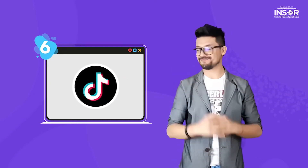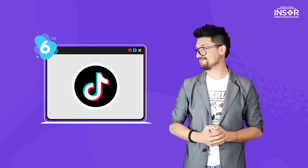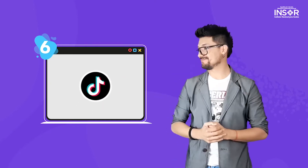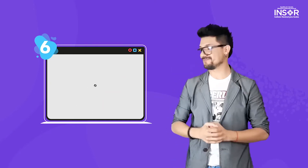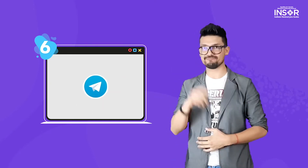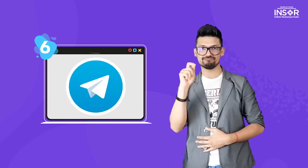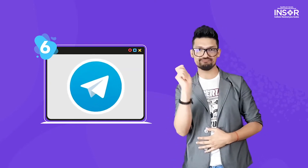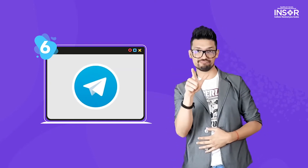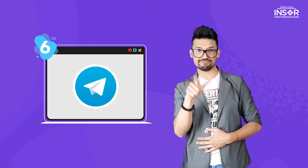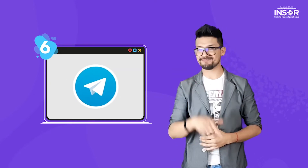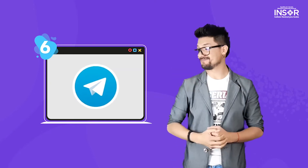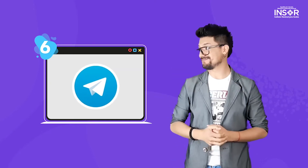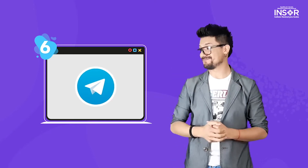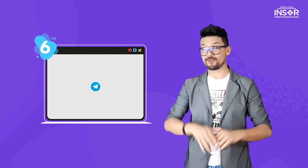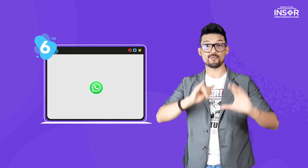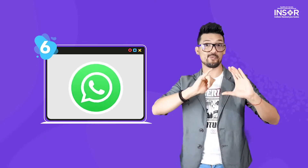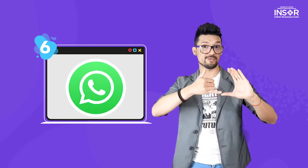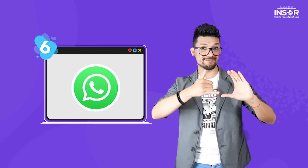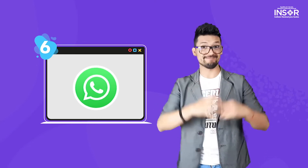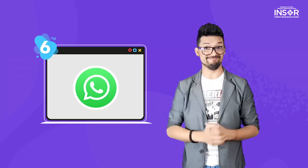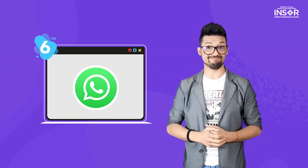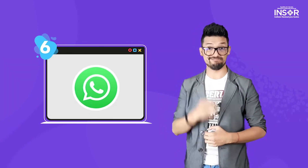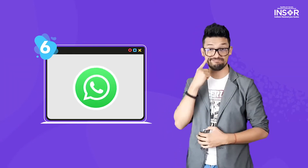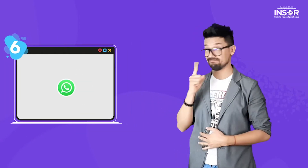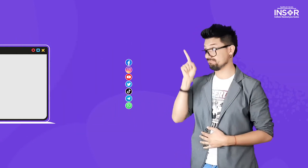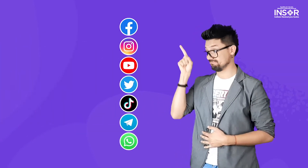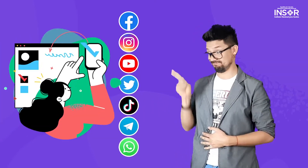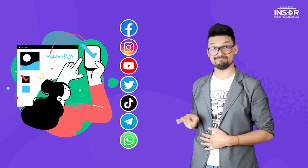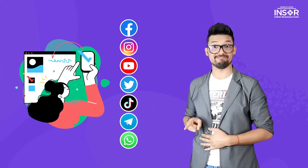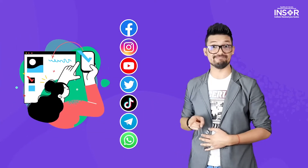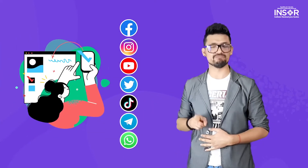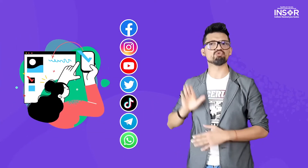TikTok, Telegram y WhatsApp.